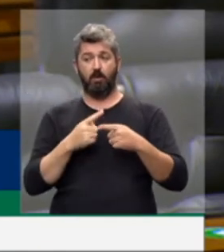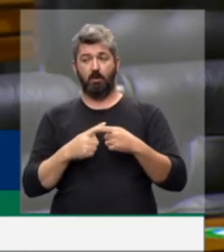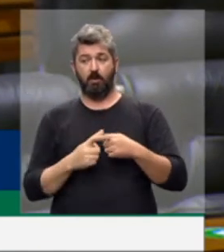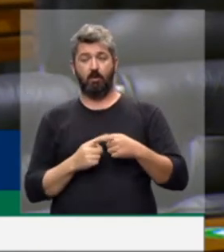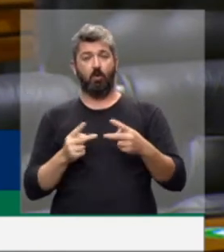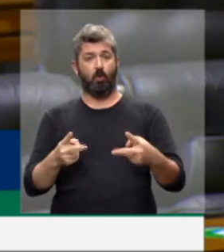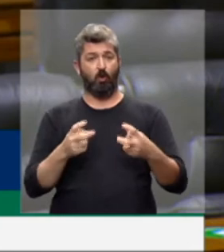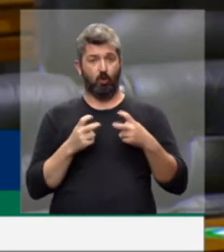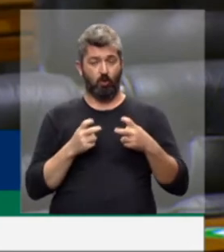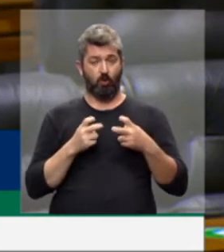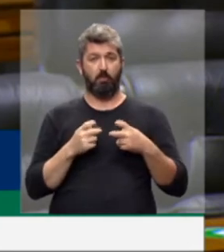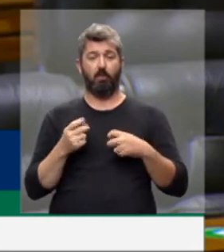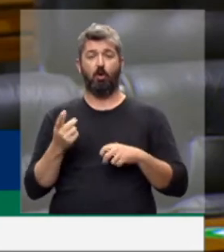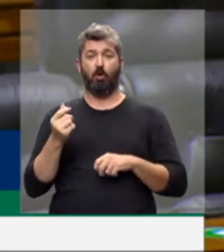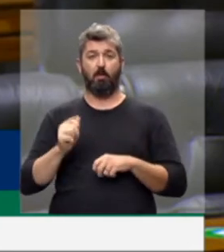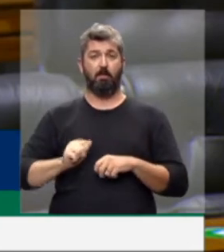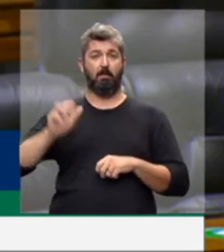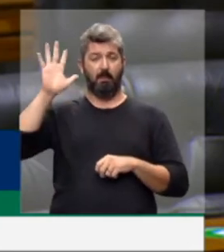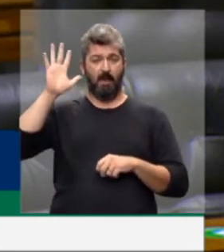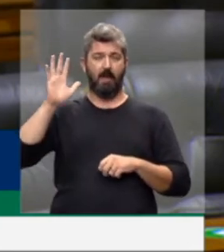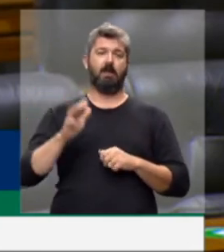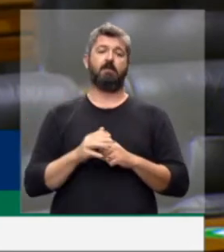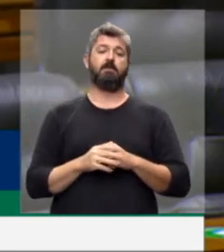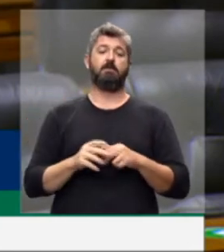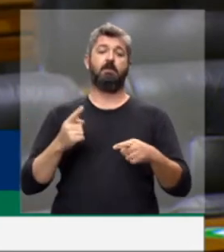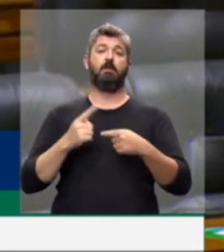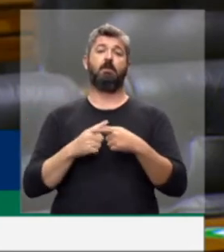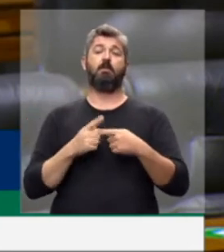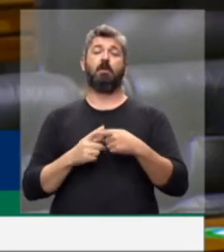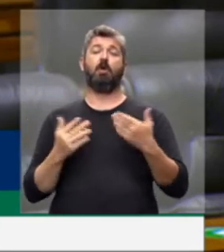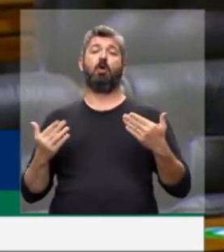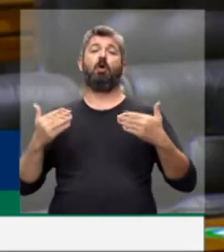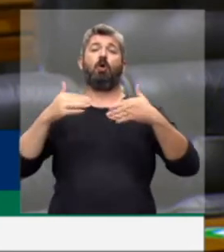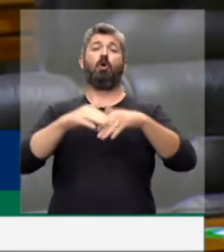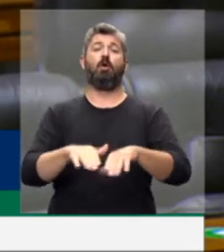DECISÃO JUSTA, VAMOS INCLUIR RONDÔNIA E ACRE JUNTO AOS ESTADOS DO NORTE, PORQUE